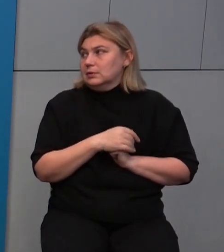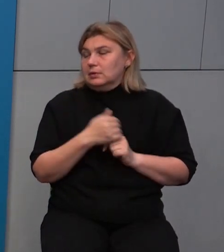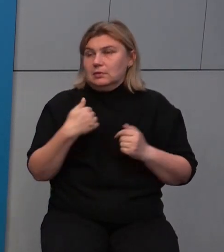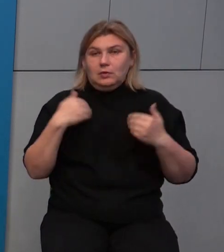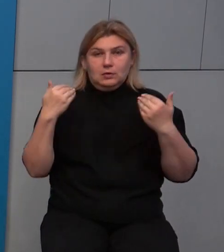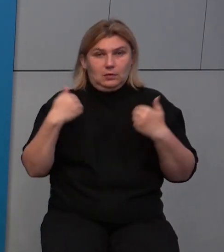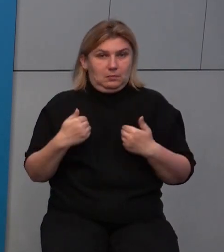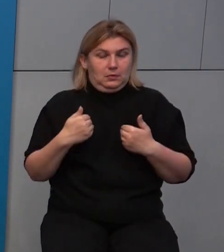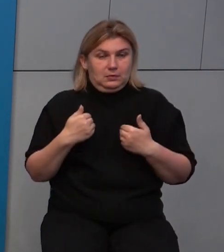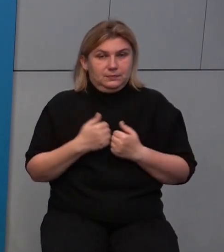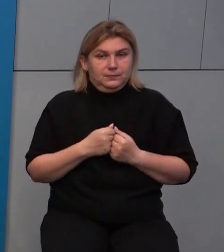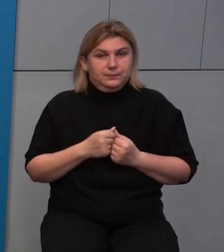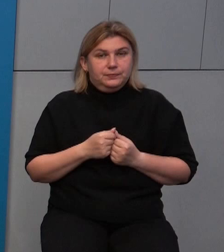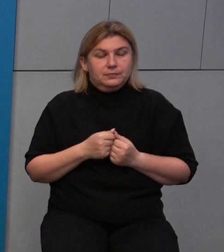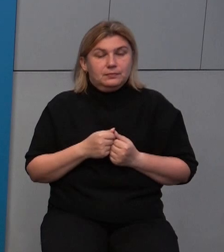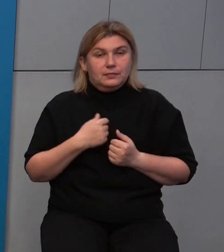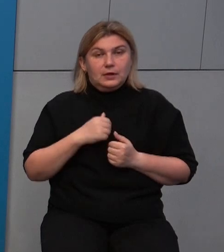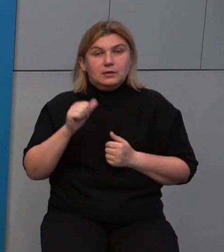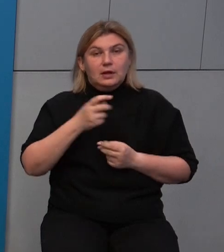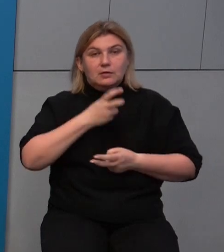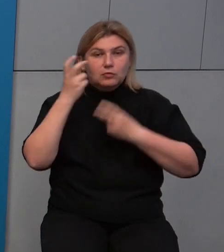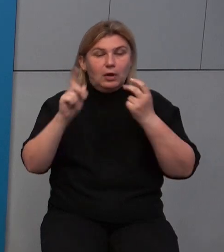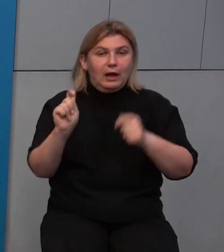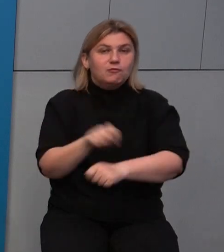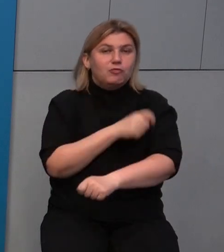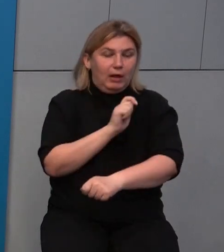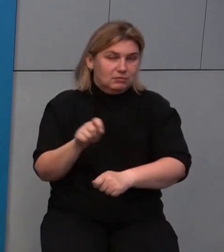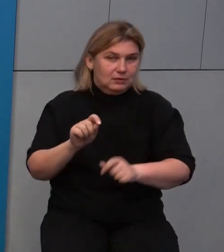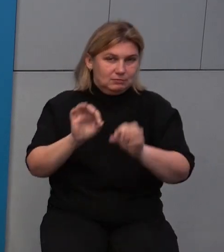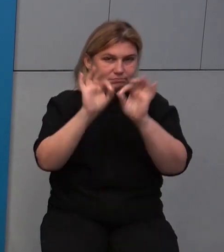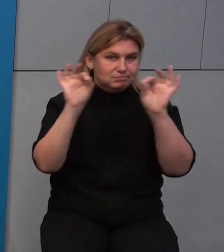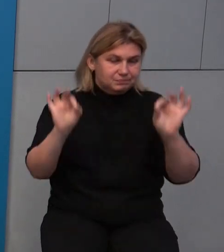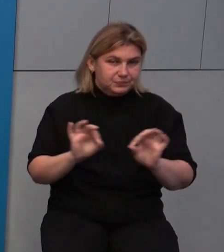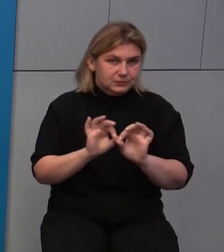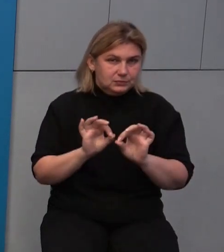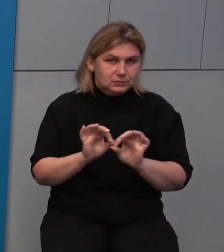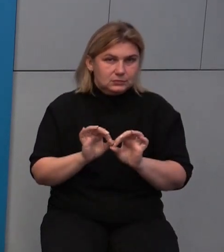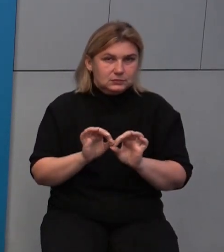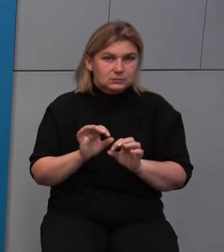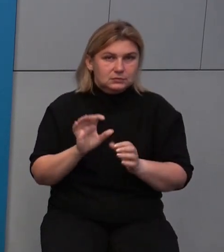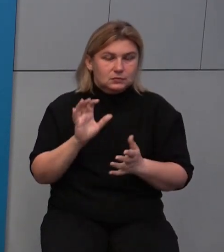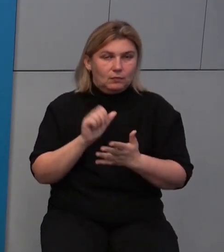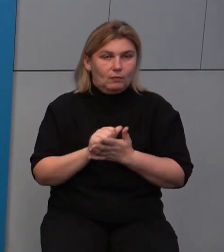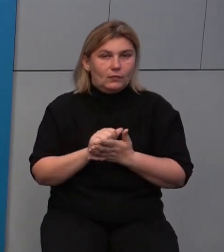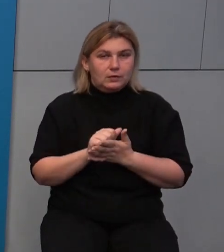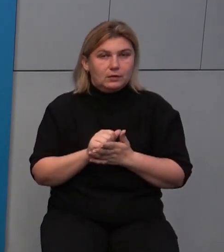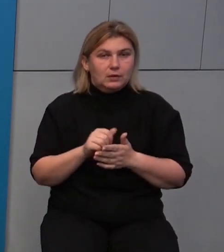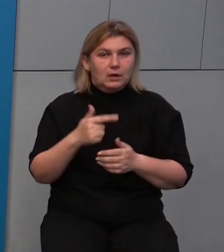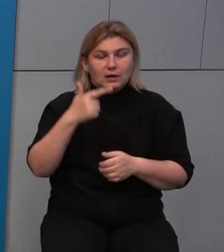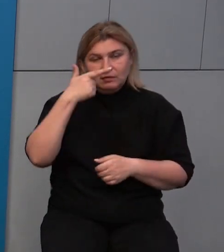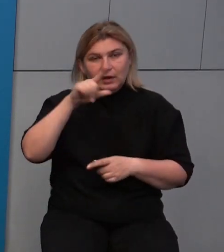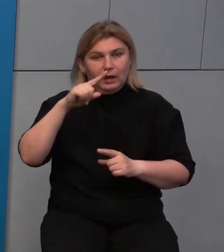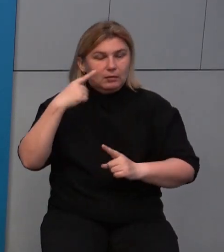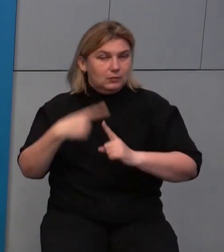Więc najpierw szukałam aktu chrztu. Zajęło mi to prawie 2,5 tygodnia, kiedy się okazało,